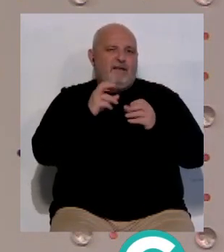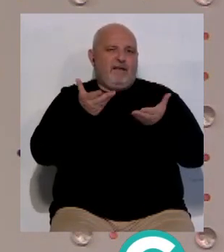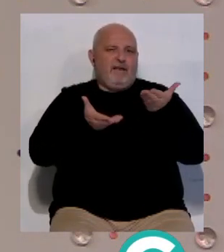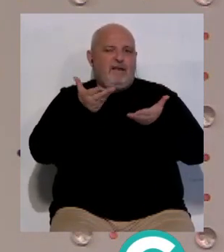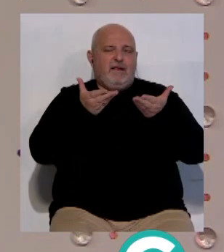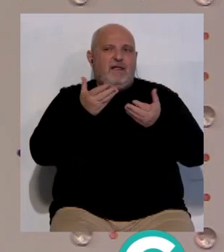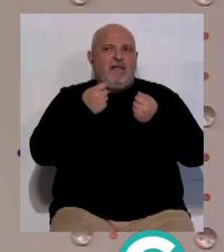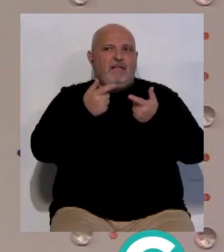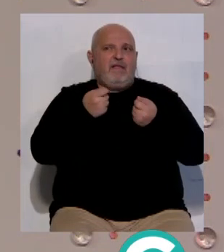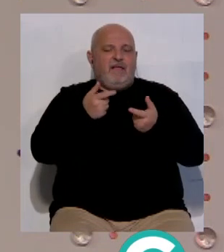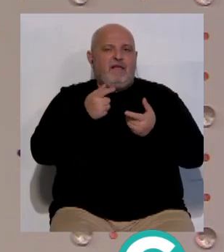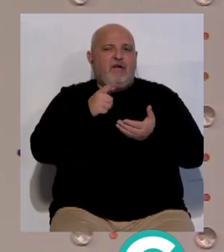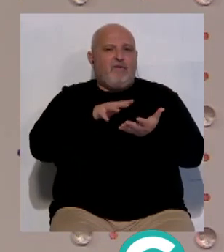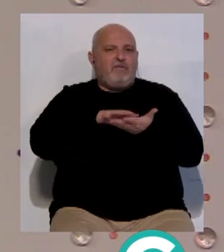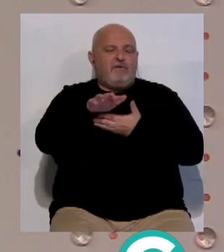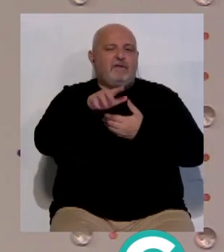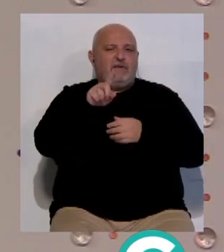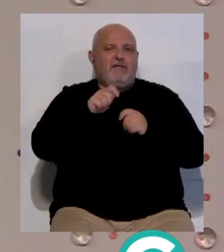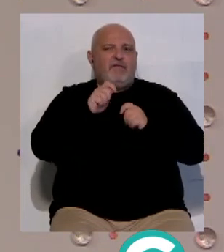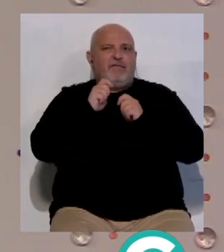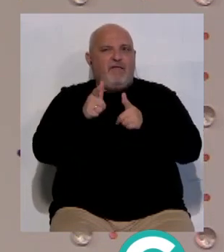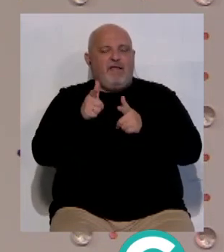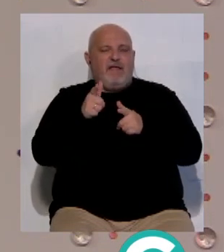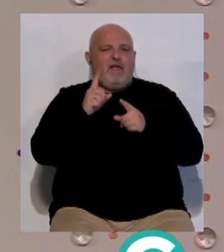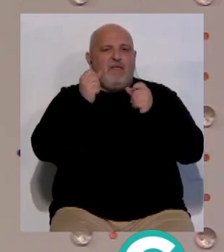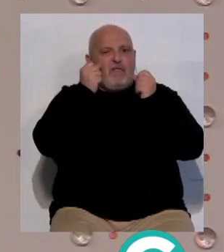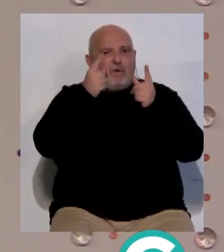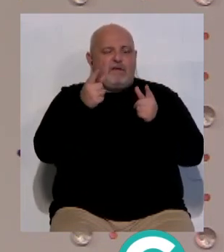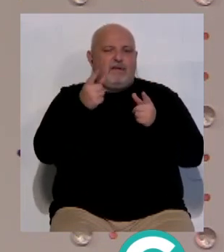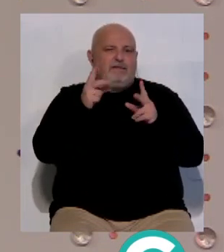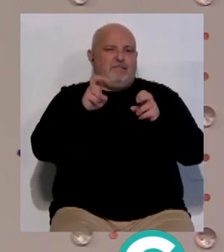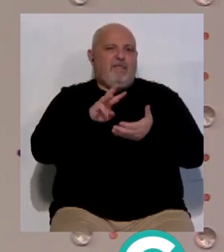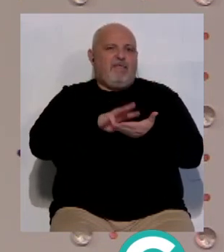equipo aporte más en lo ofensivo pero también no se no se dé cuenta del tema defensivo sobre